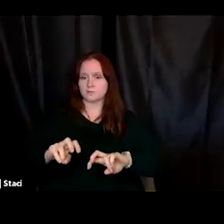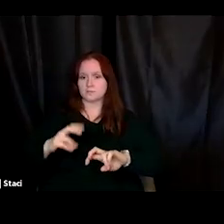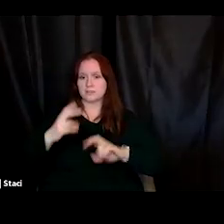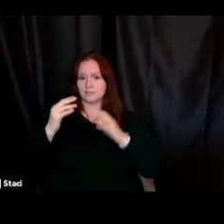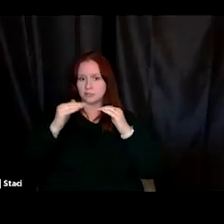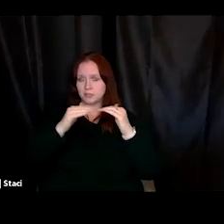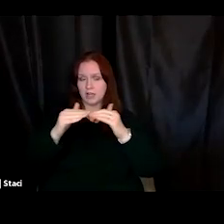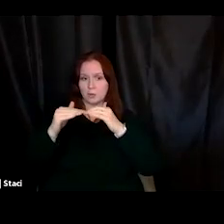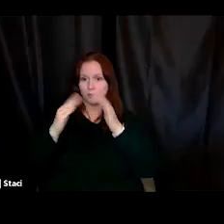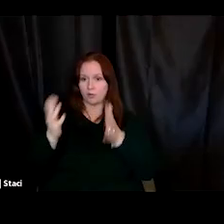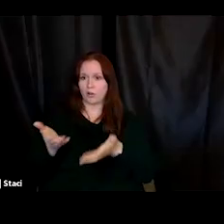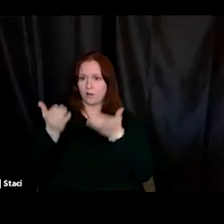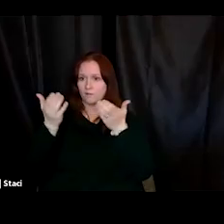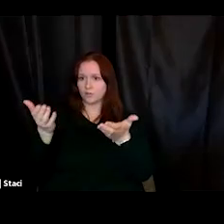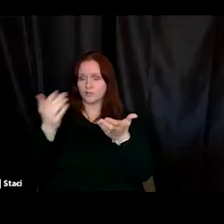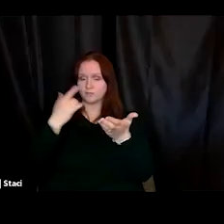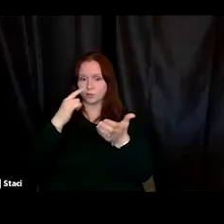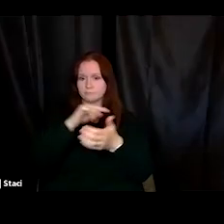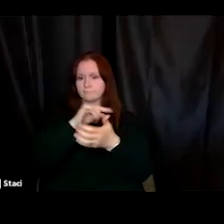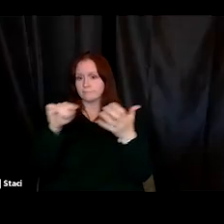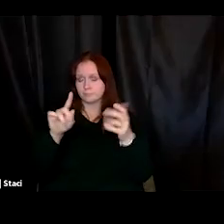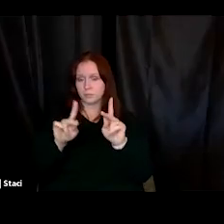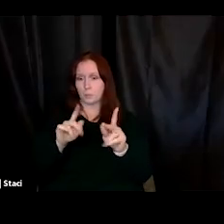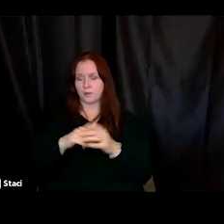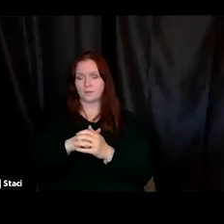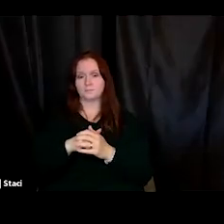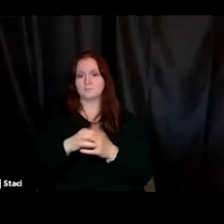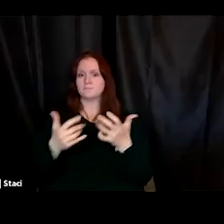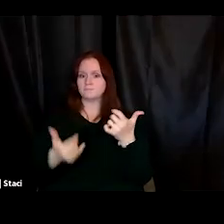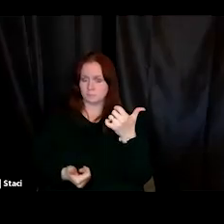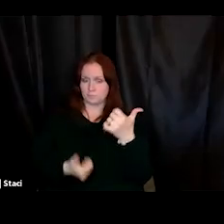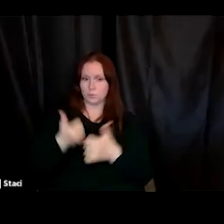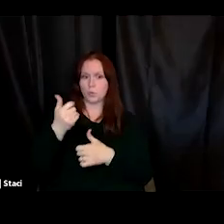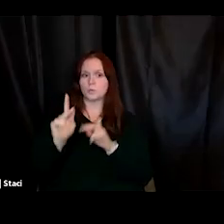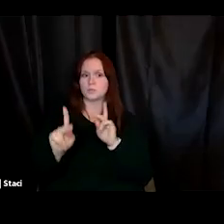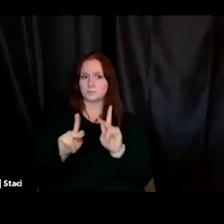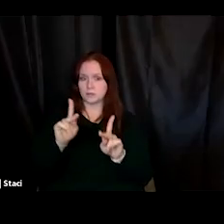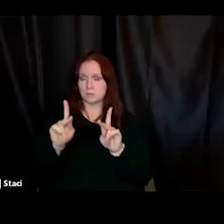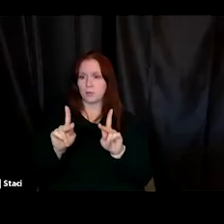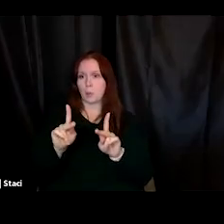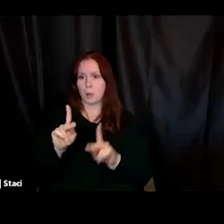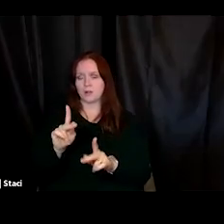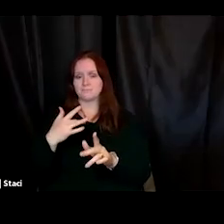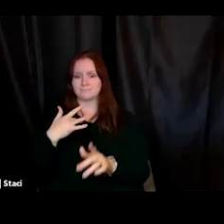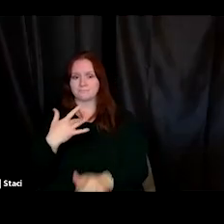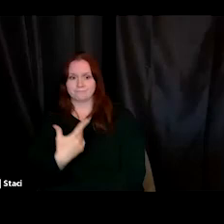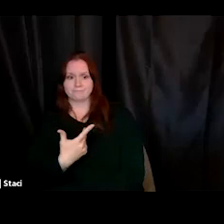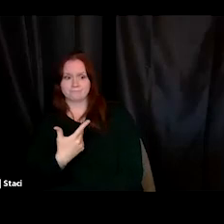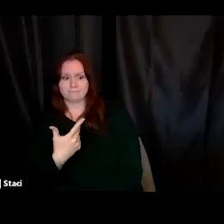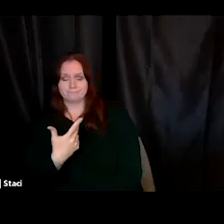o como solemos llamarles, "in-reach", pero normalmente nos enfocamos en esos clientes